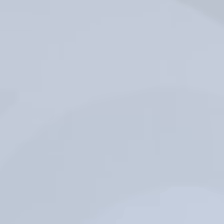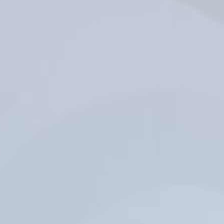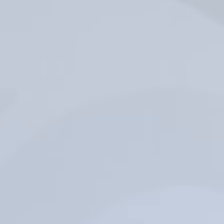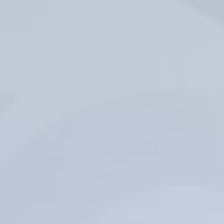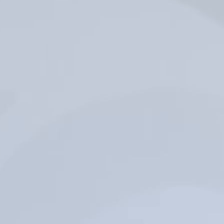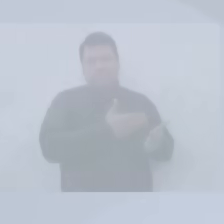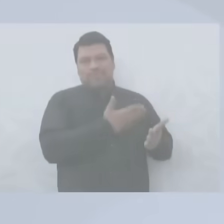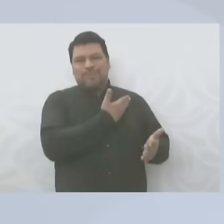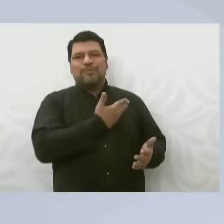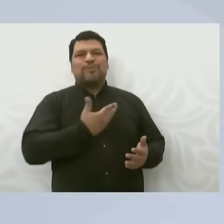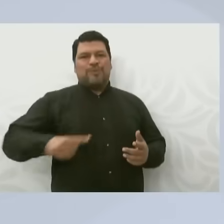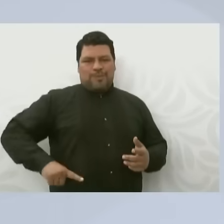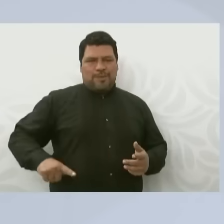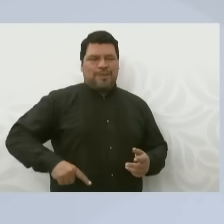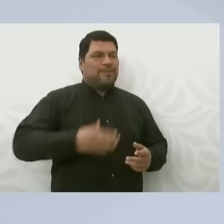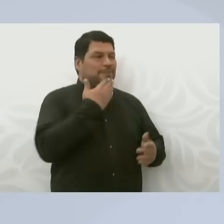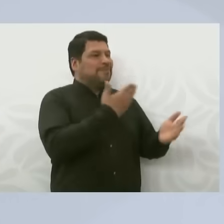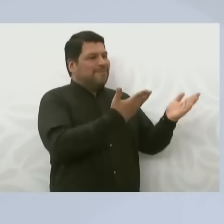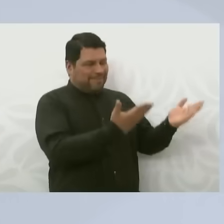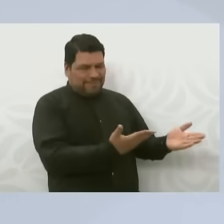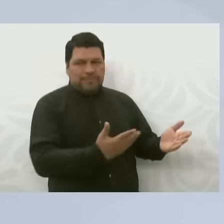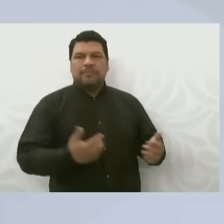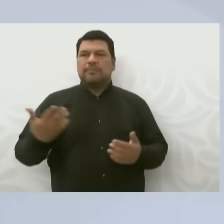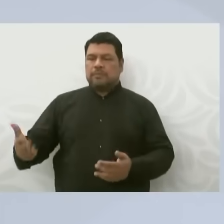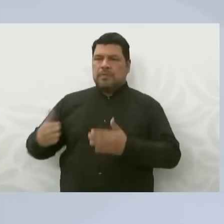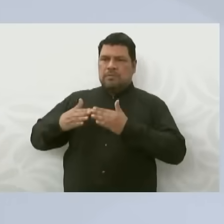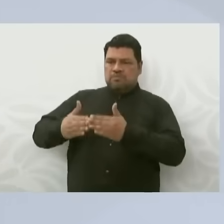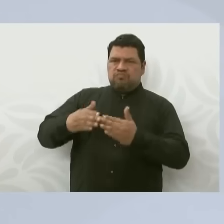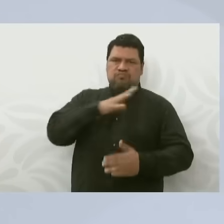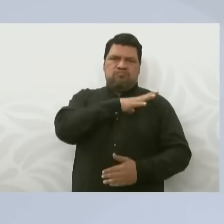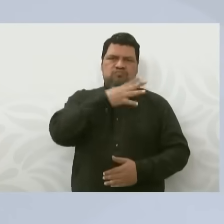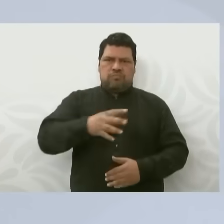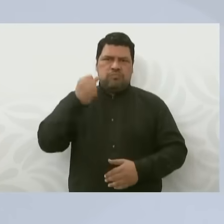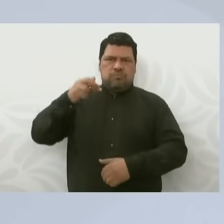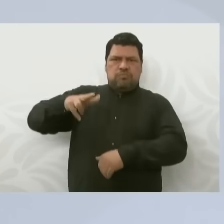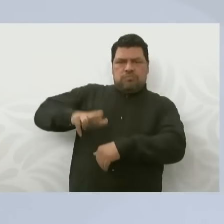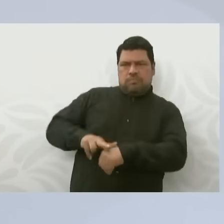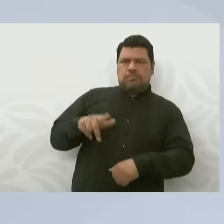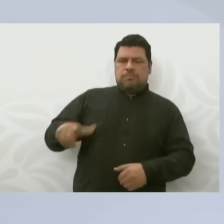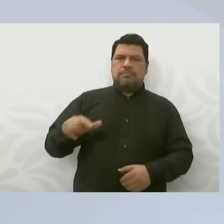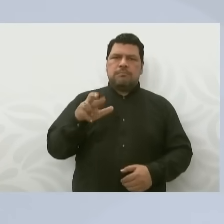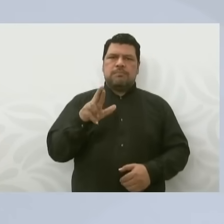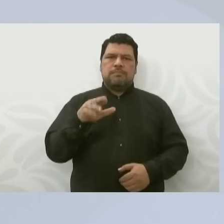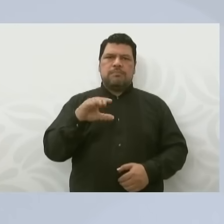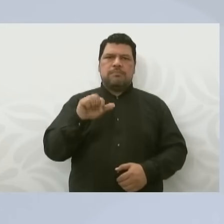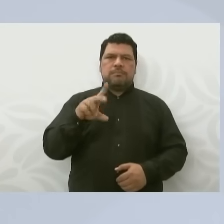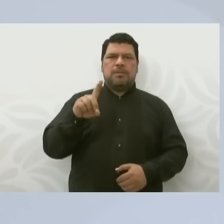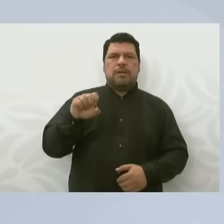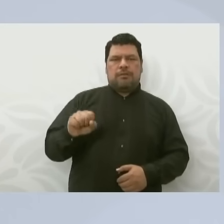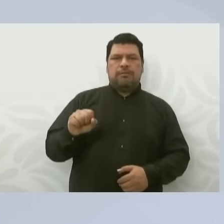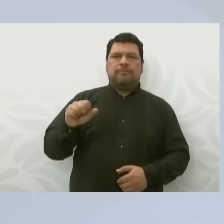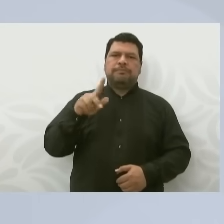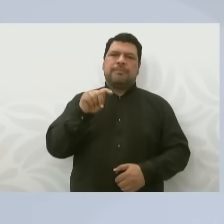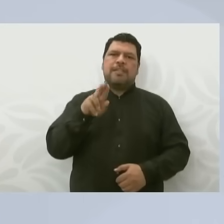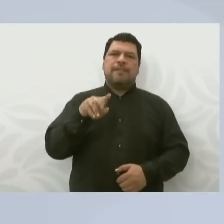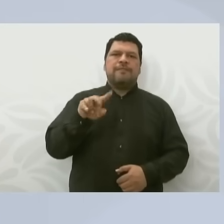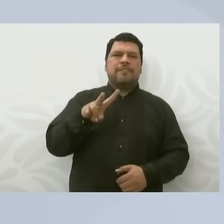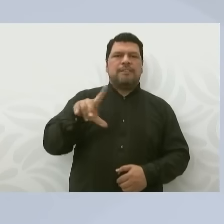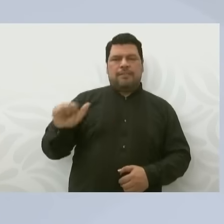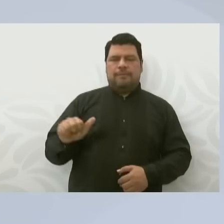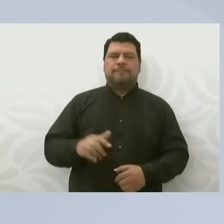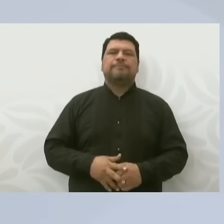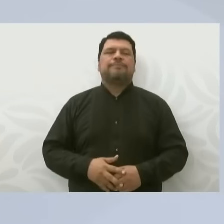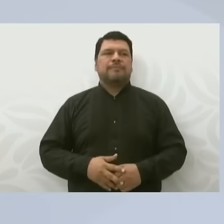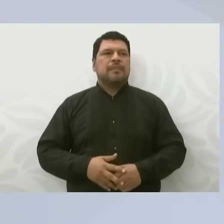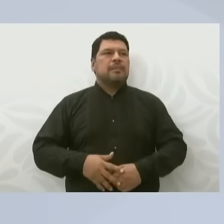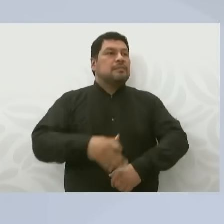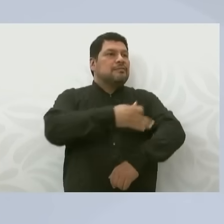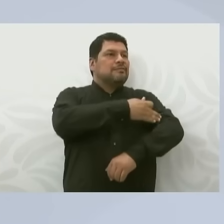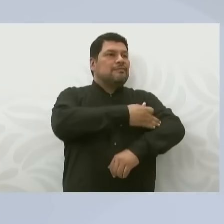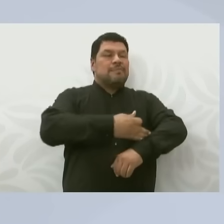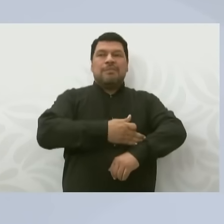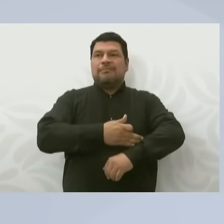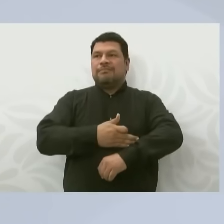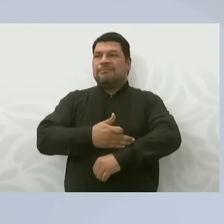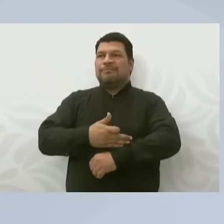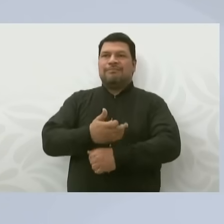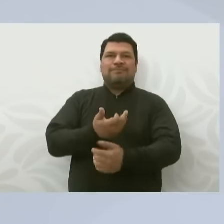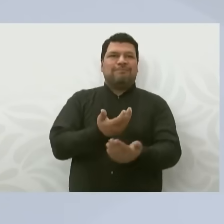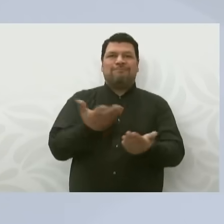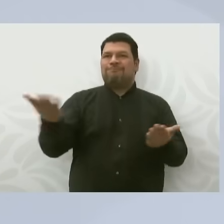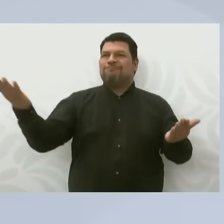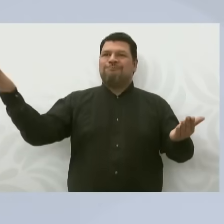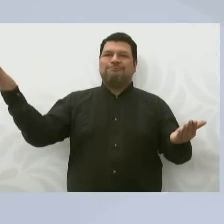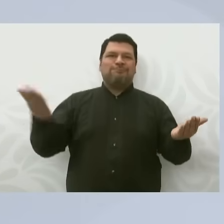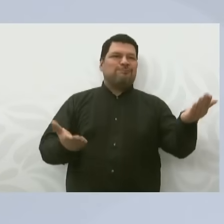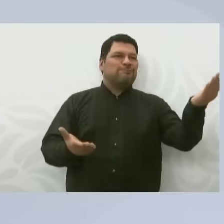Raimundo Morales Ángeles general secretario Ricardo Trevilla Trejo a las familias que hoy